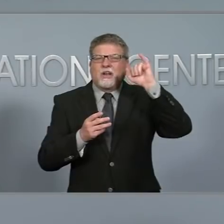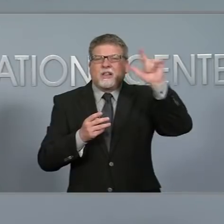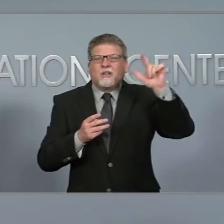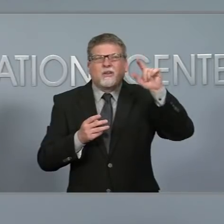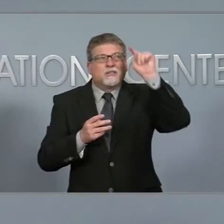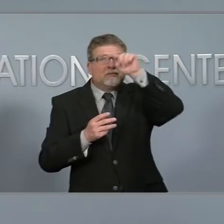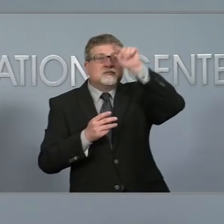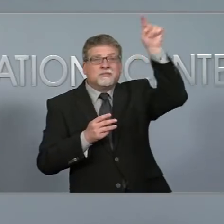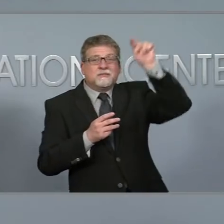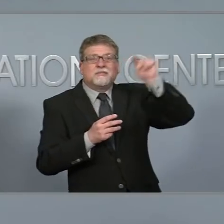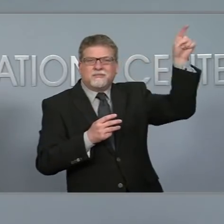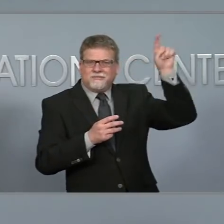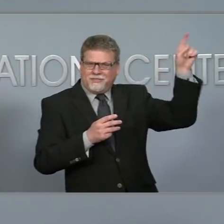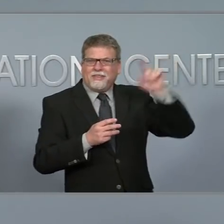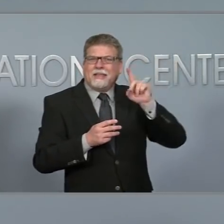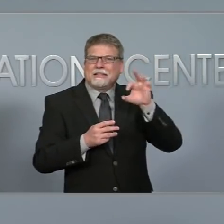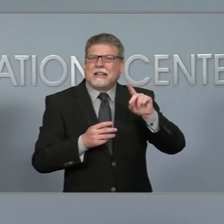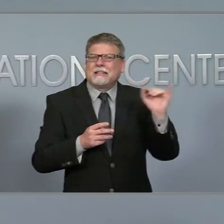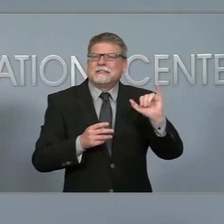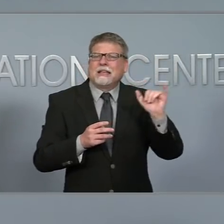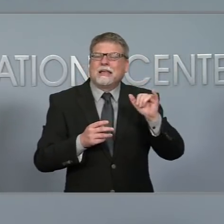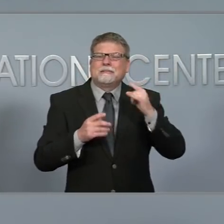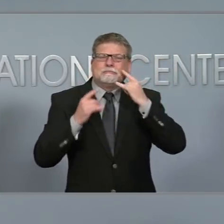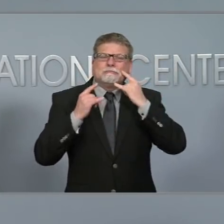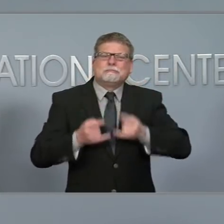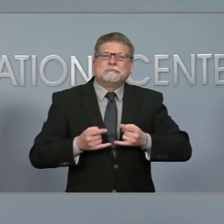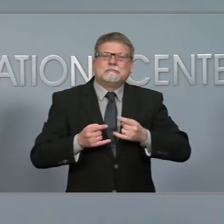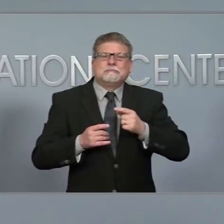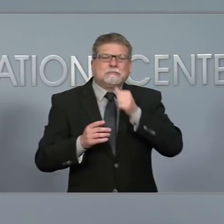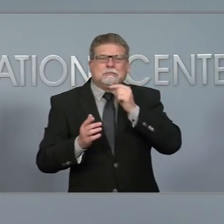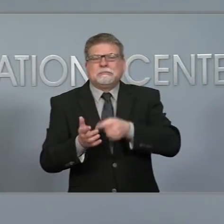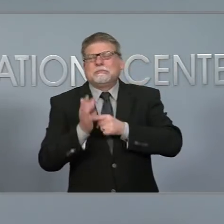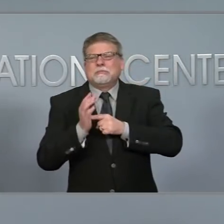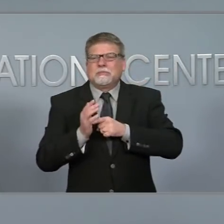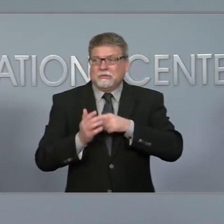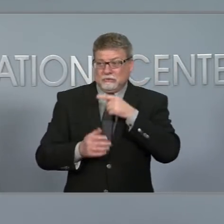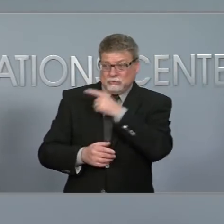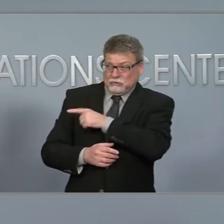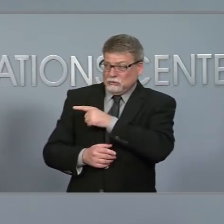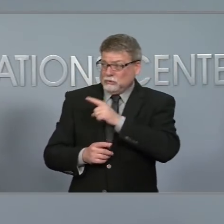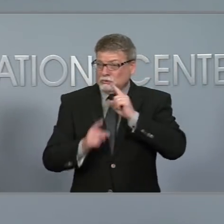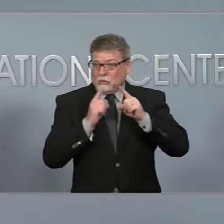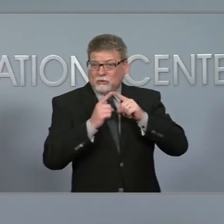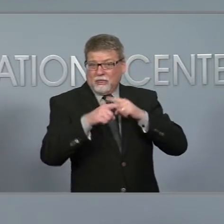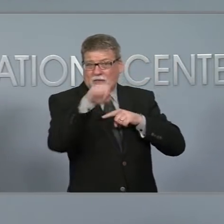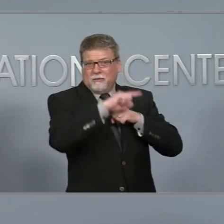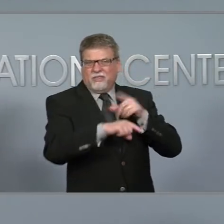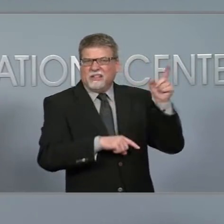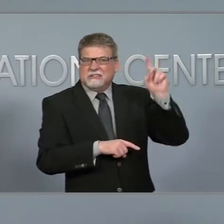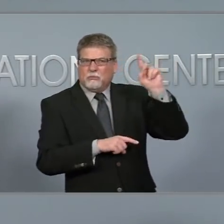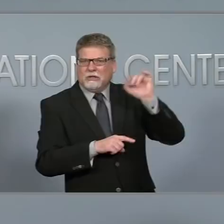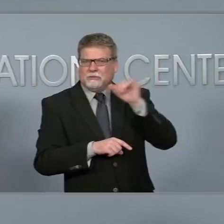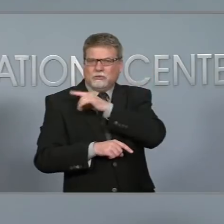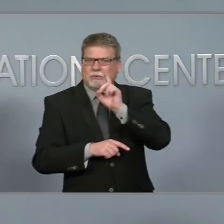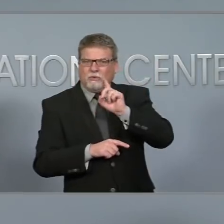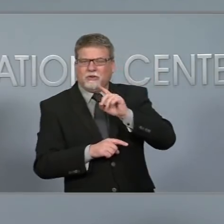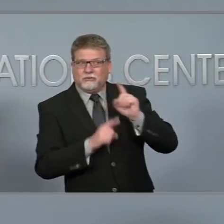gobernadores demócratas tuvo conversaciones veinte con el Gobierno de Pensilvania de